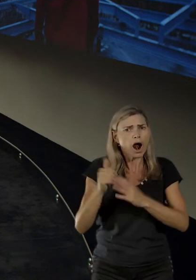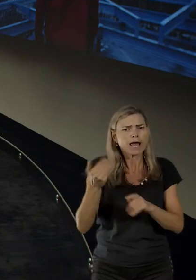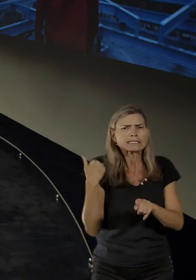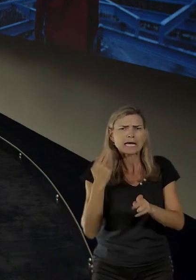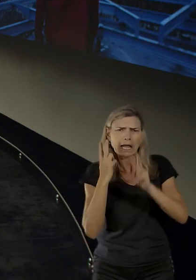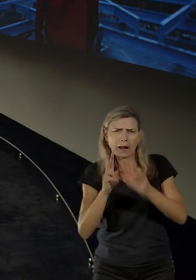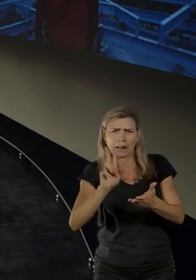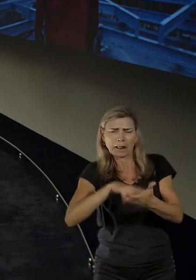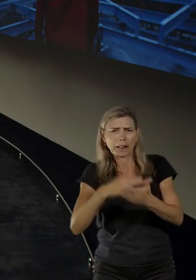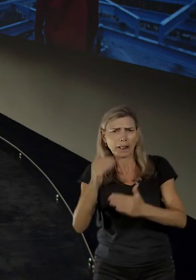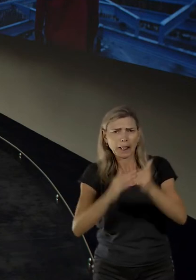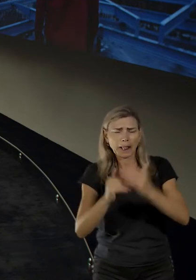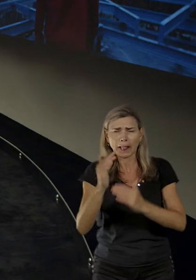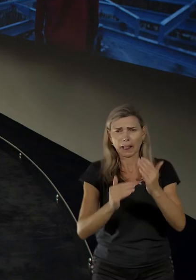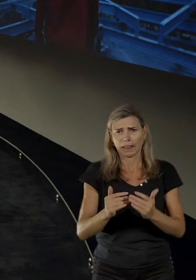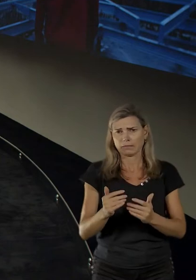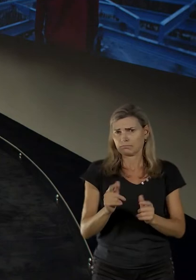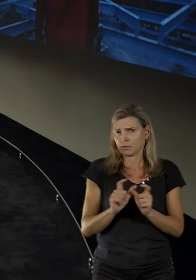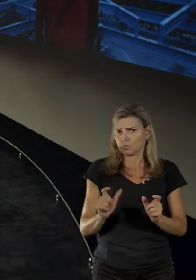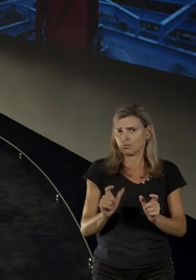Zda to můžeme nějak zahrnout. Protože to je jeden z těch principů toho plánu.